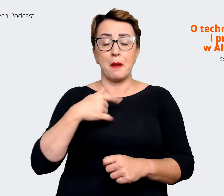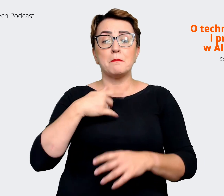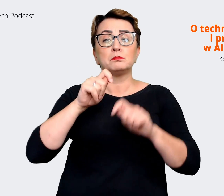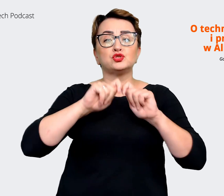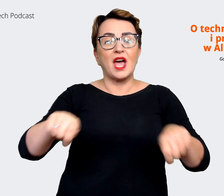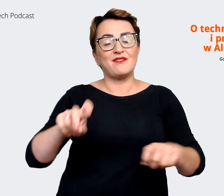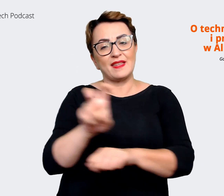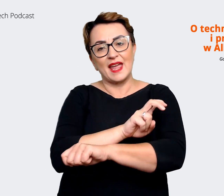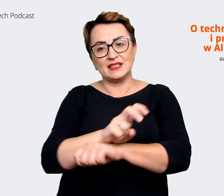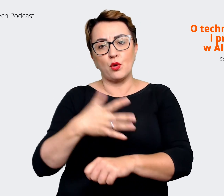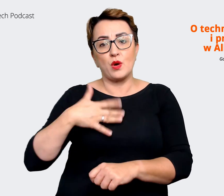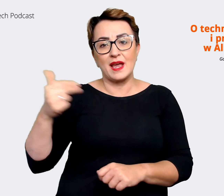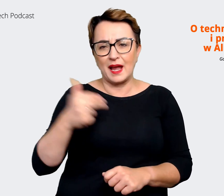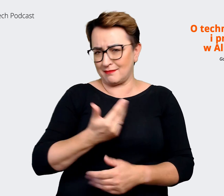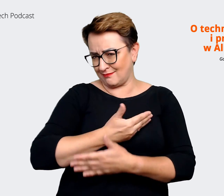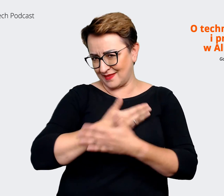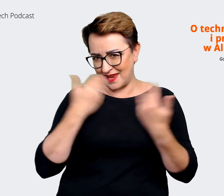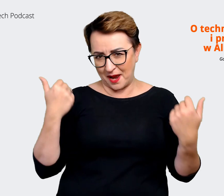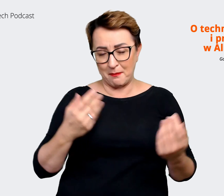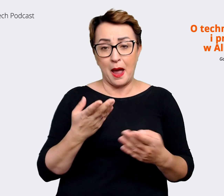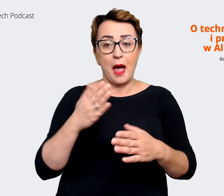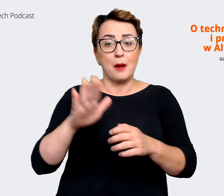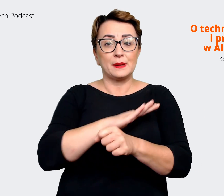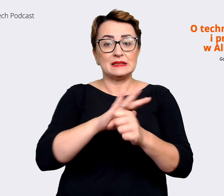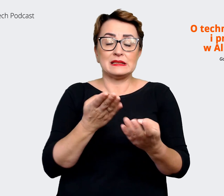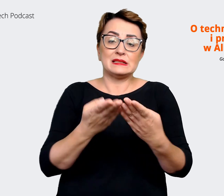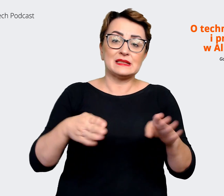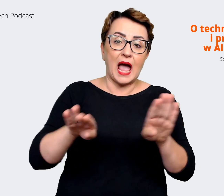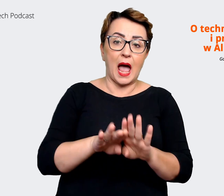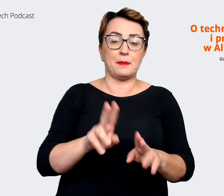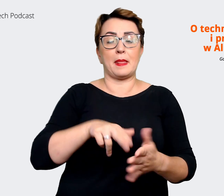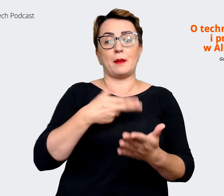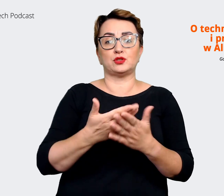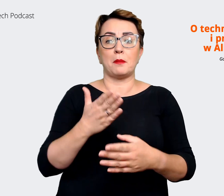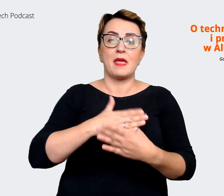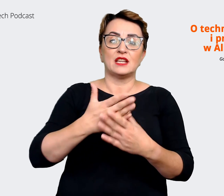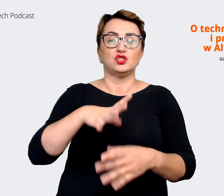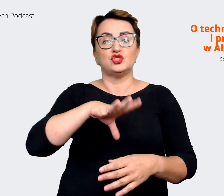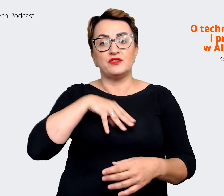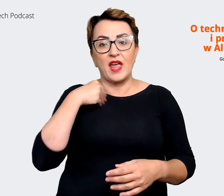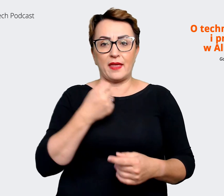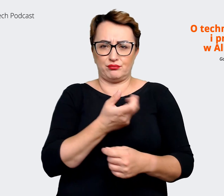nie mamy zamknięcia biznesu, nie wiem, na przerwę między świąteczną etc. A jednocześnie